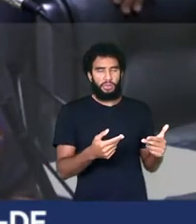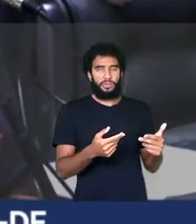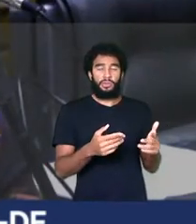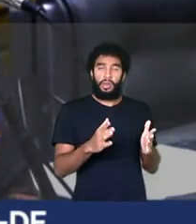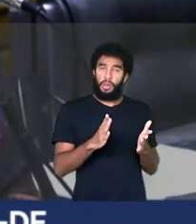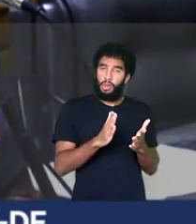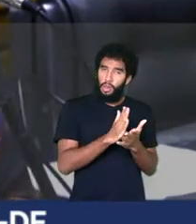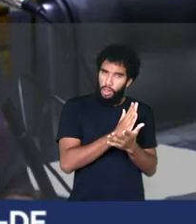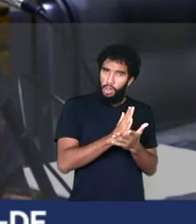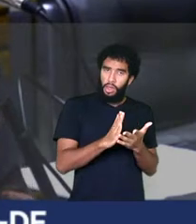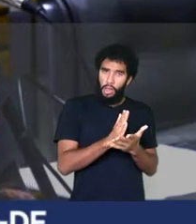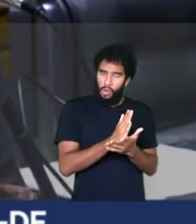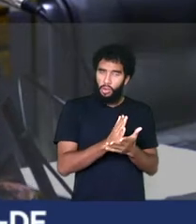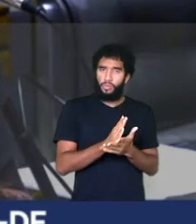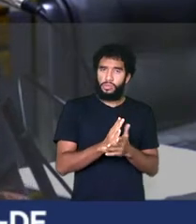NÃO UM CONJUNTO DE OUTROS